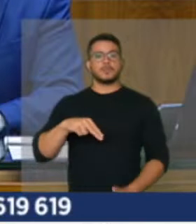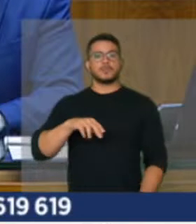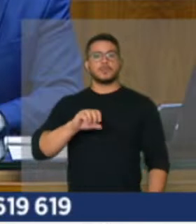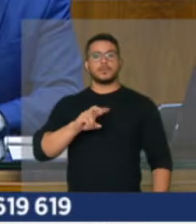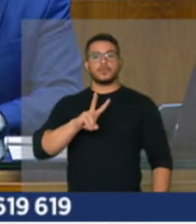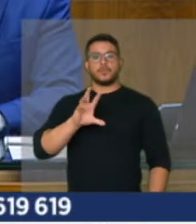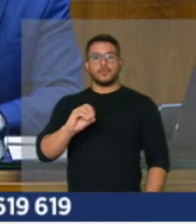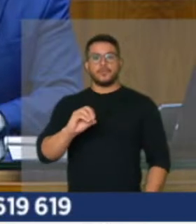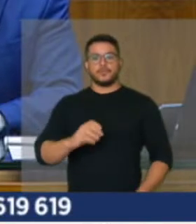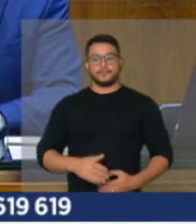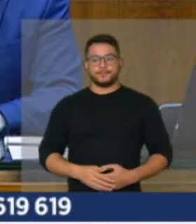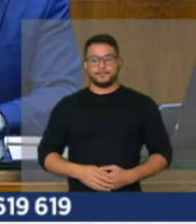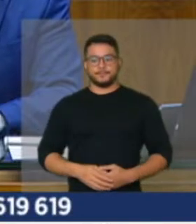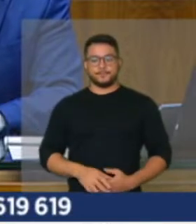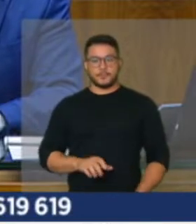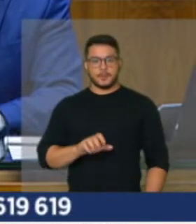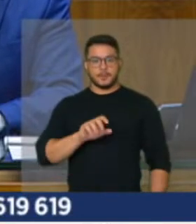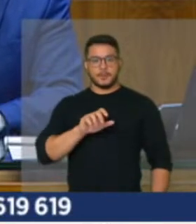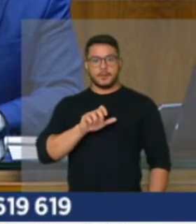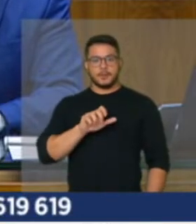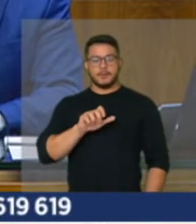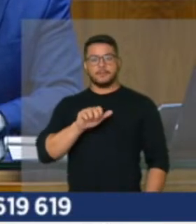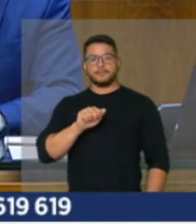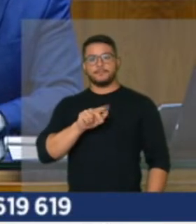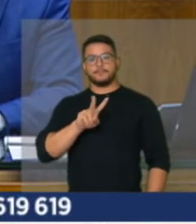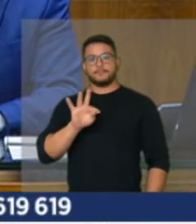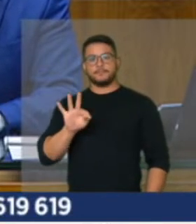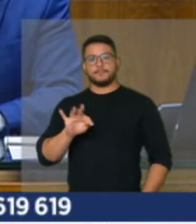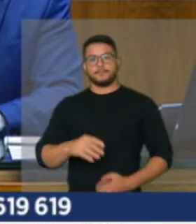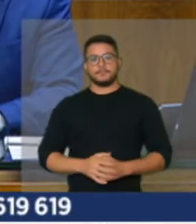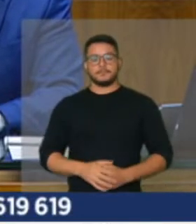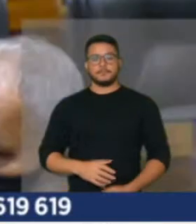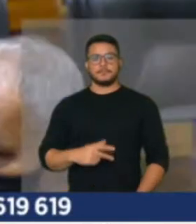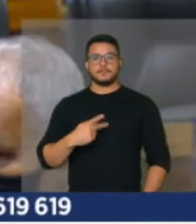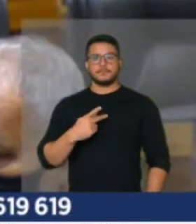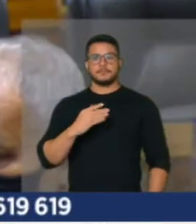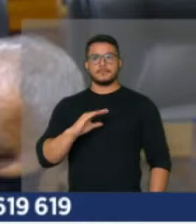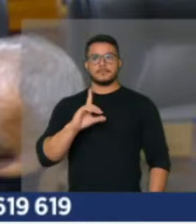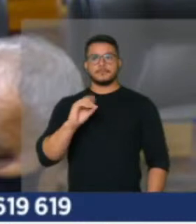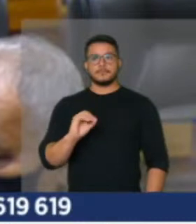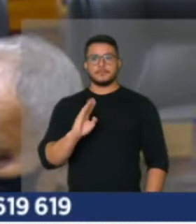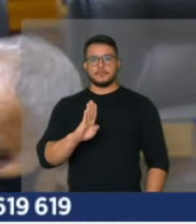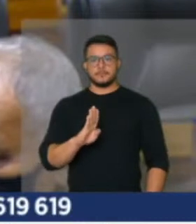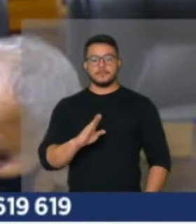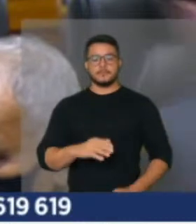NOVO? AVANTE. PCDOB. -- [DEPUTADA]: SENHOR PRESIDENTE O PCDOB VOTA SIM A ESTA MATÉRIA SOMOS FAVORÁVEIS. E CONSIDERAMOS